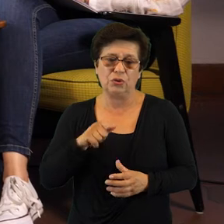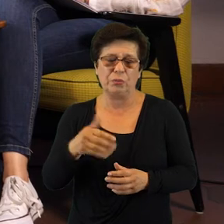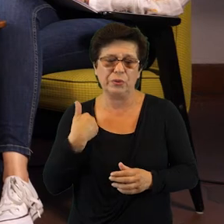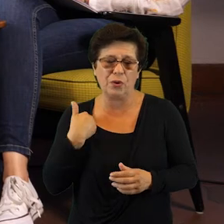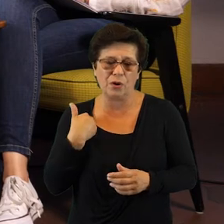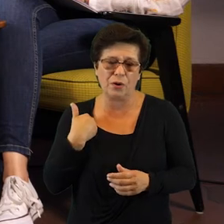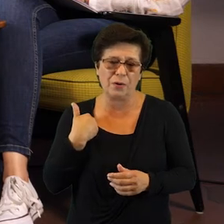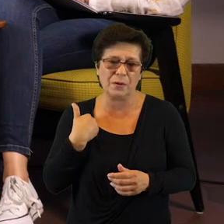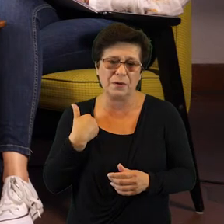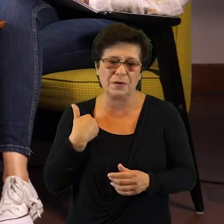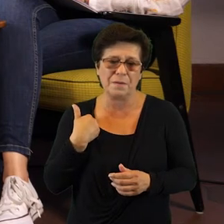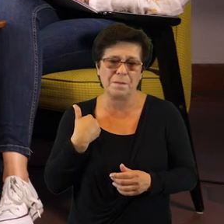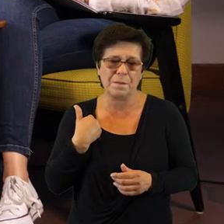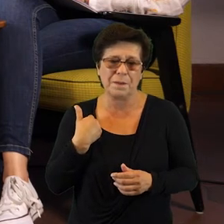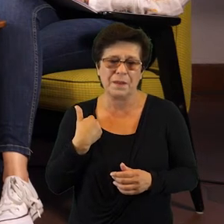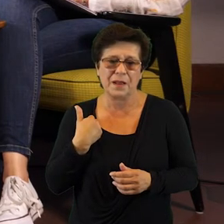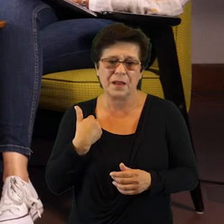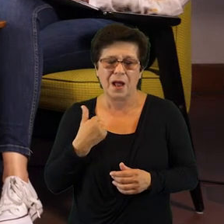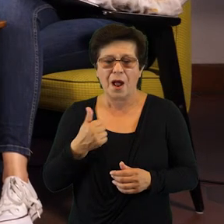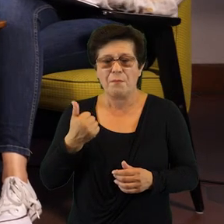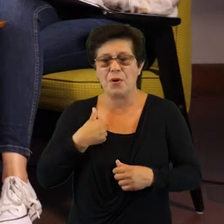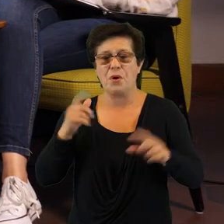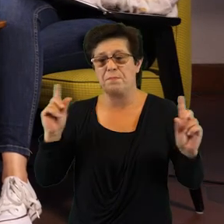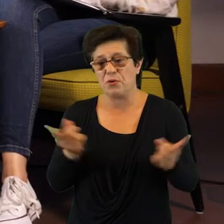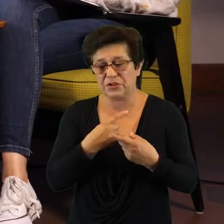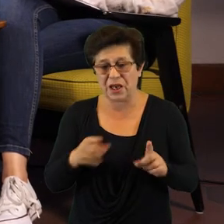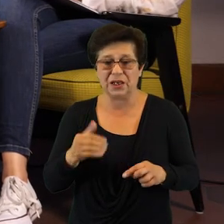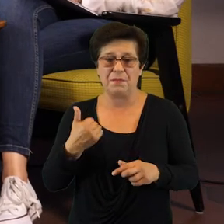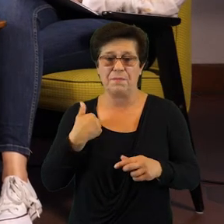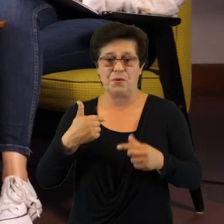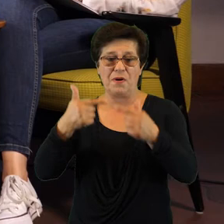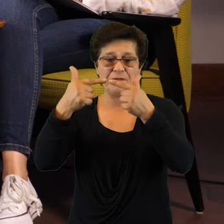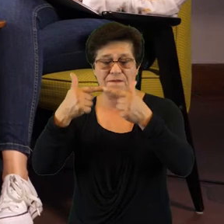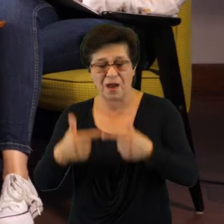To były wiersze, wykonywano piosenki. Były też z czasem skecze i tak dalej,